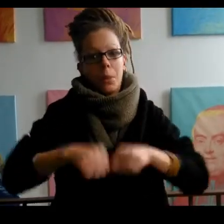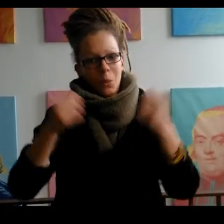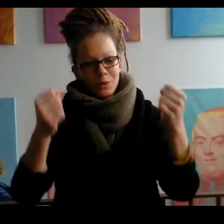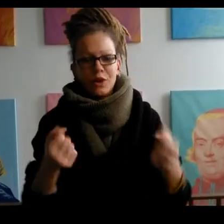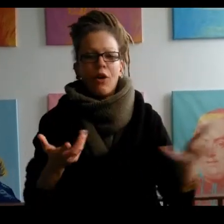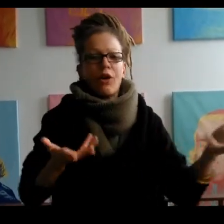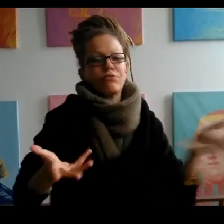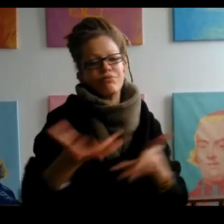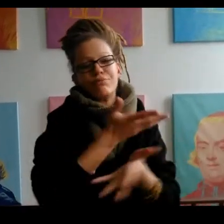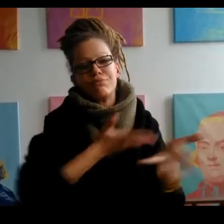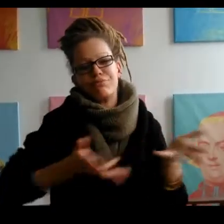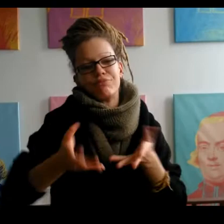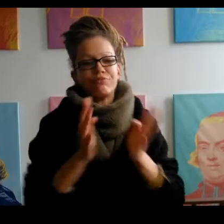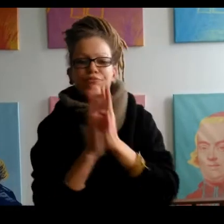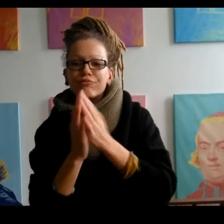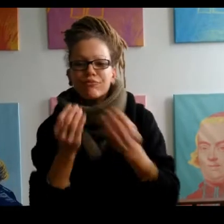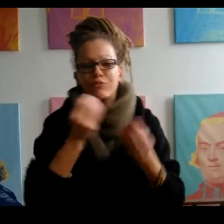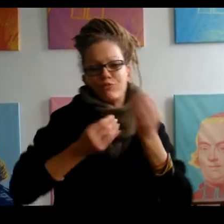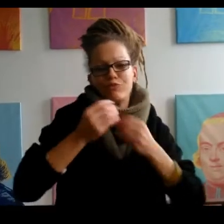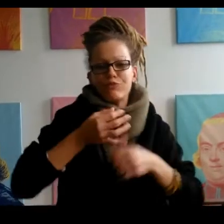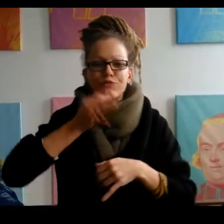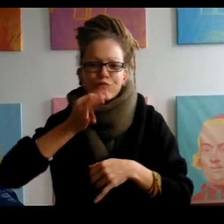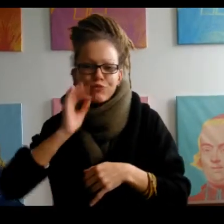Ensuite une Pause café pour échanger, se rencontrer, manger et boire un café...